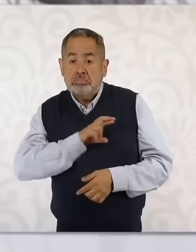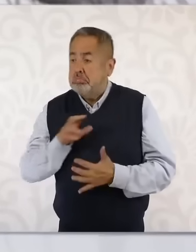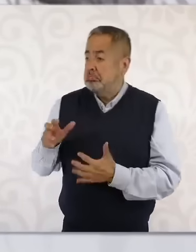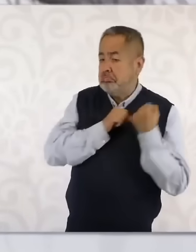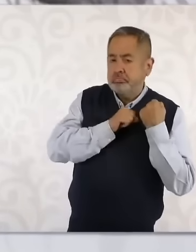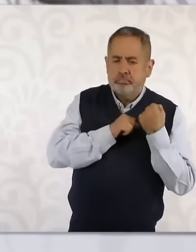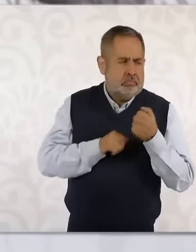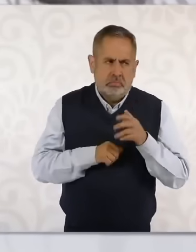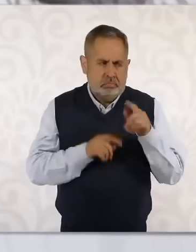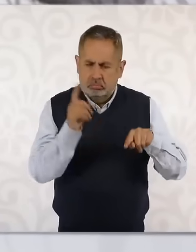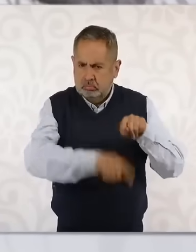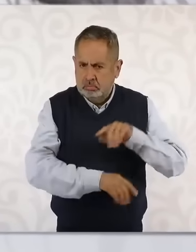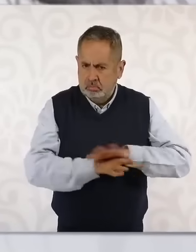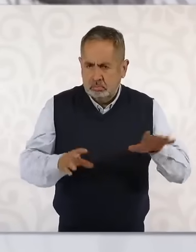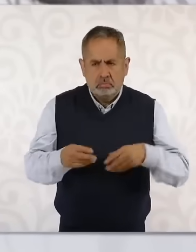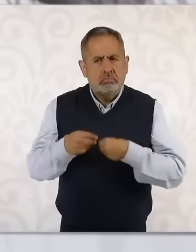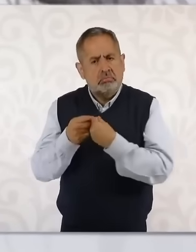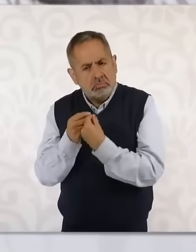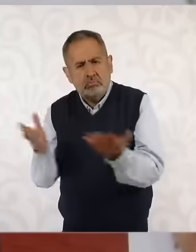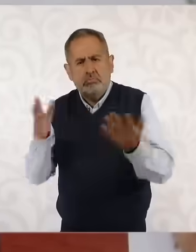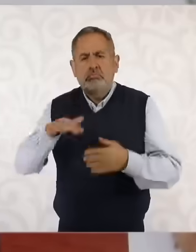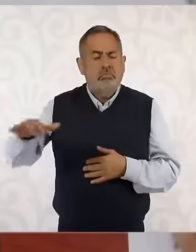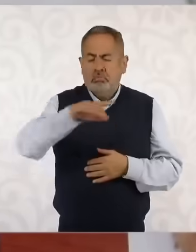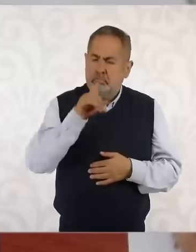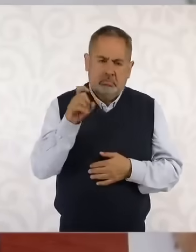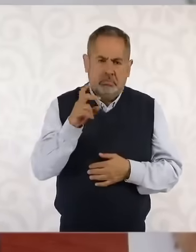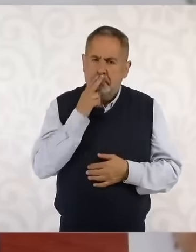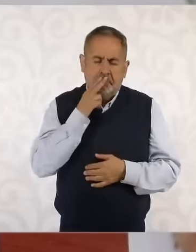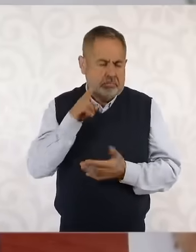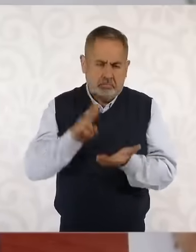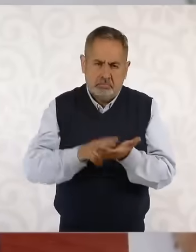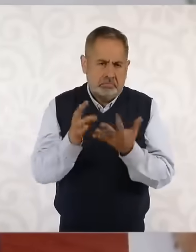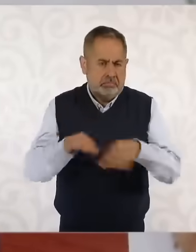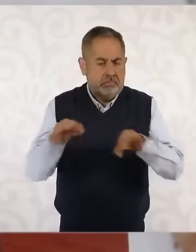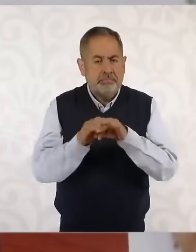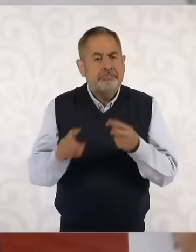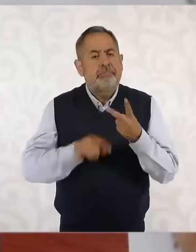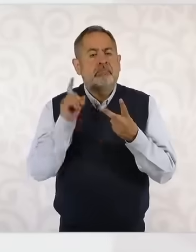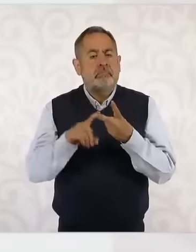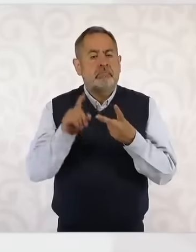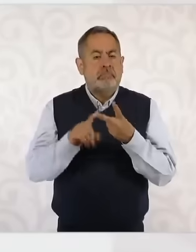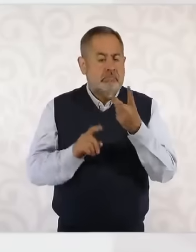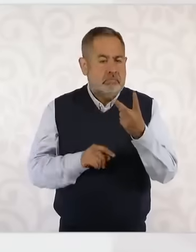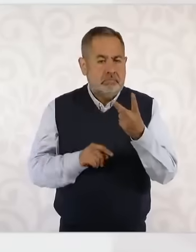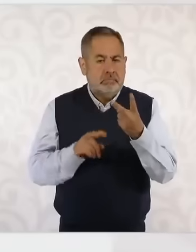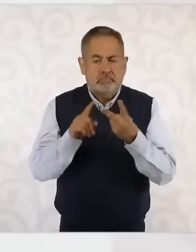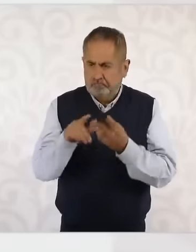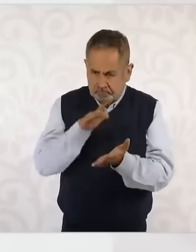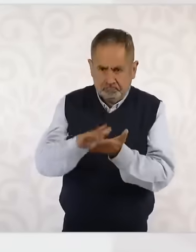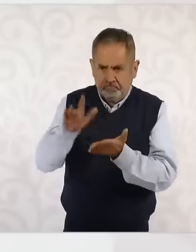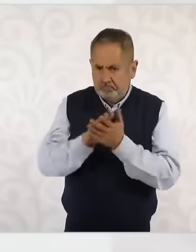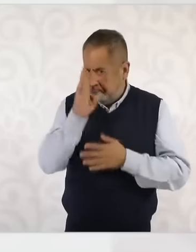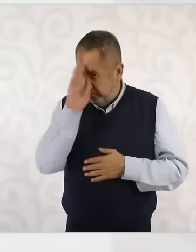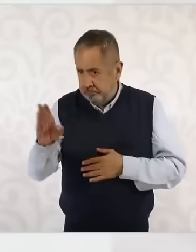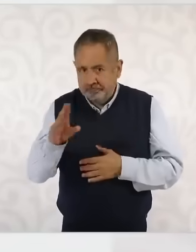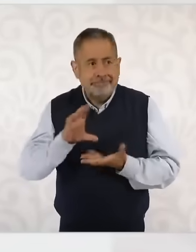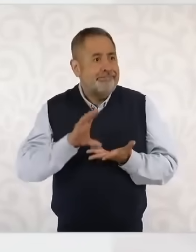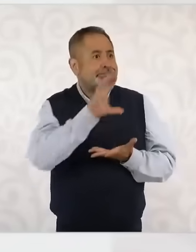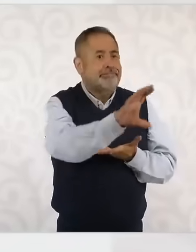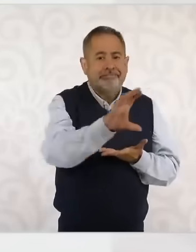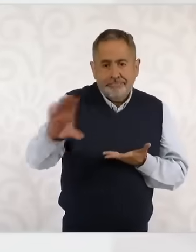cambiar. Eso para nosotros es fundamental. Y la otra es el apoyo directo a los productores sin